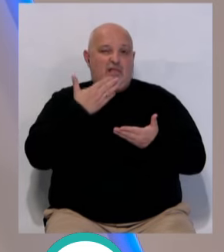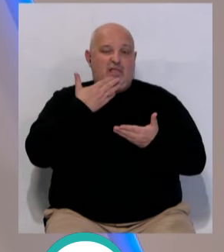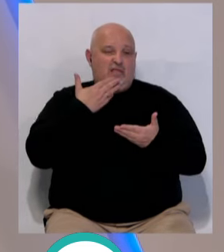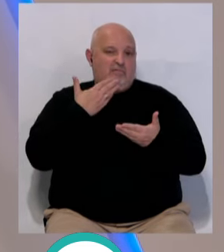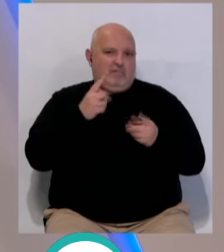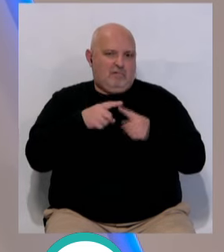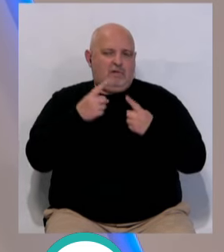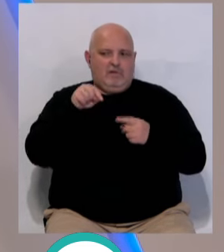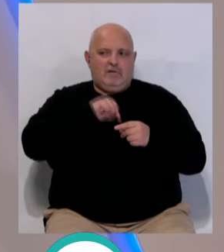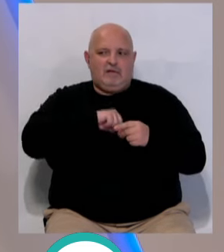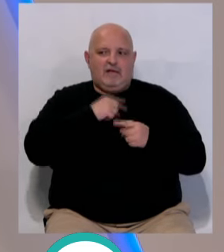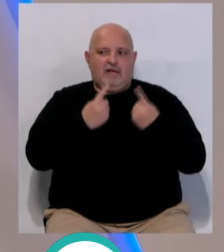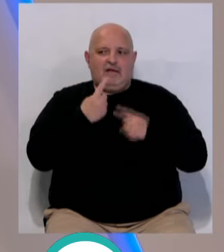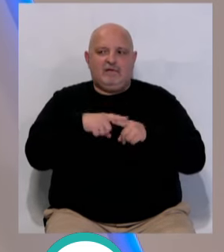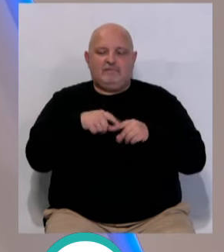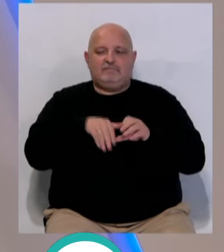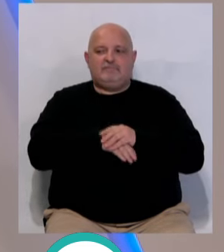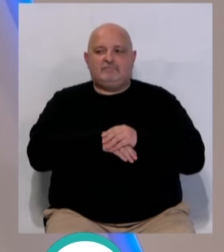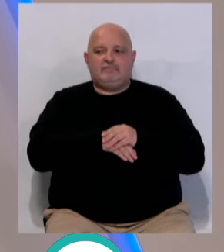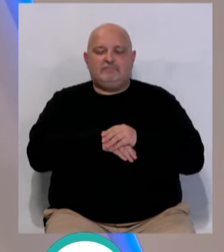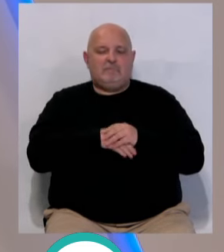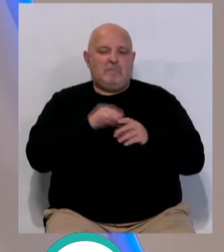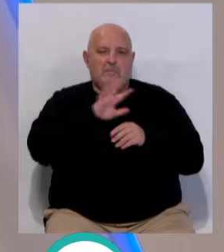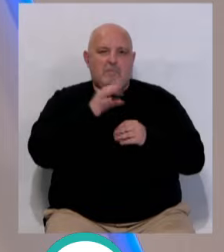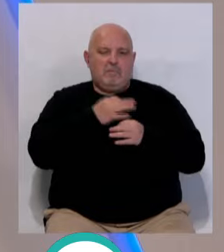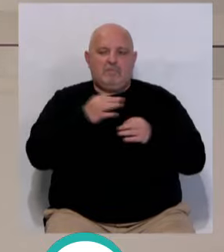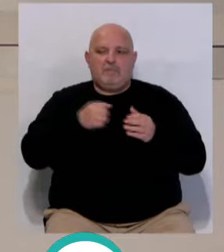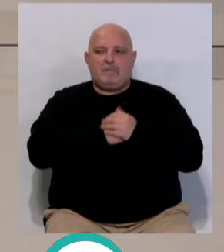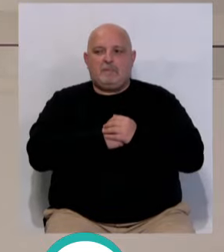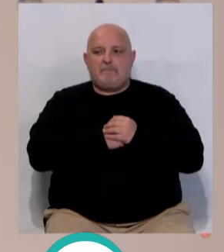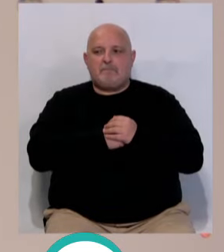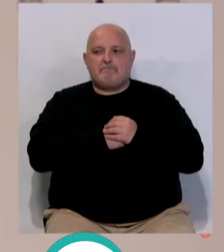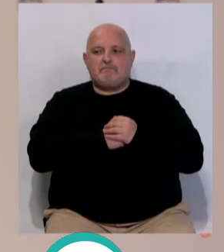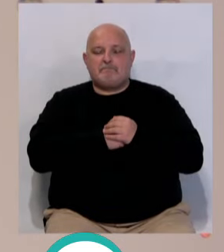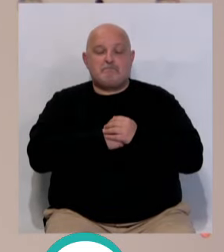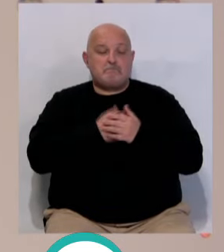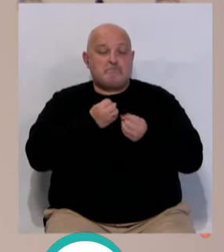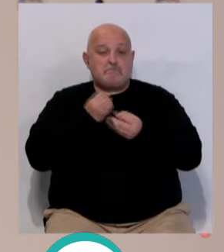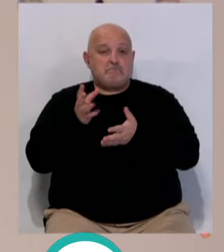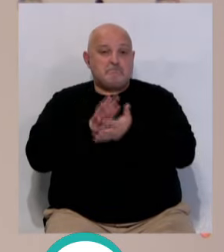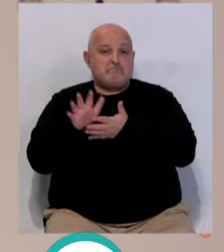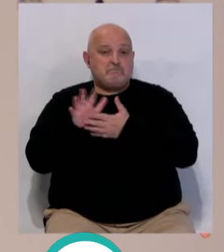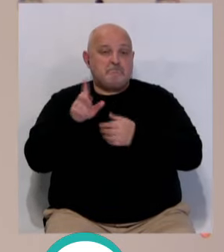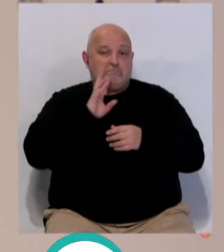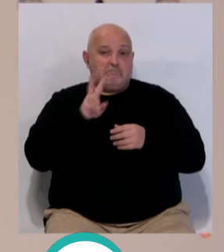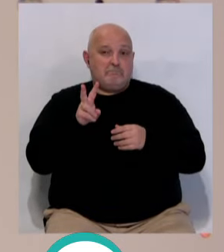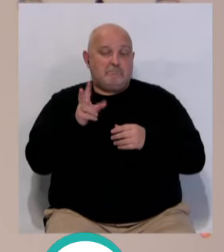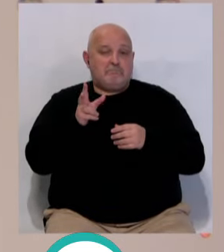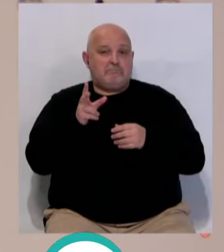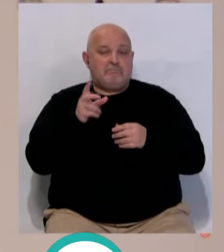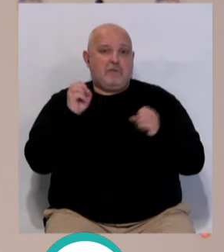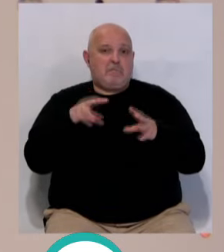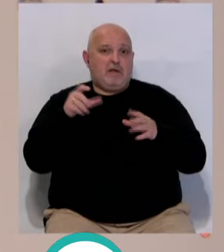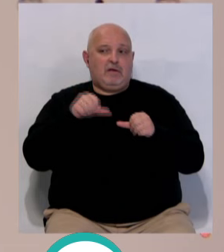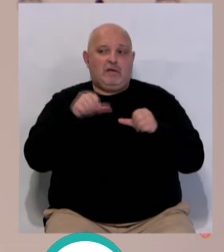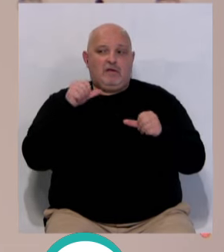todavía se cosita y me parece muy bien Bueno sí te lo he dicho eh Maico González el cadi el